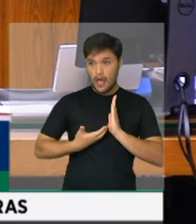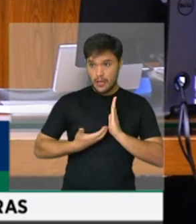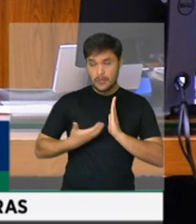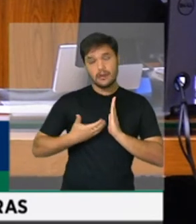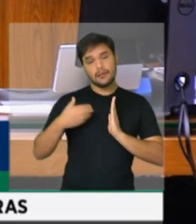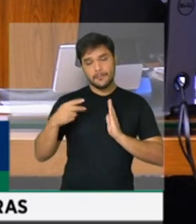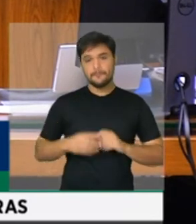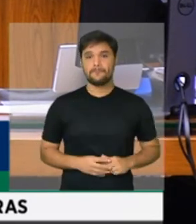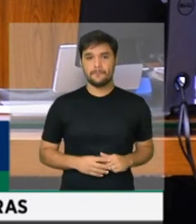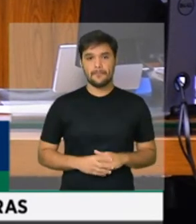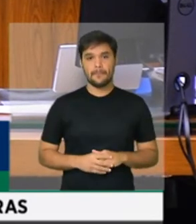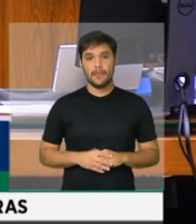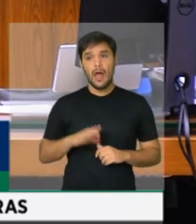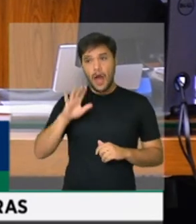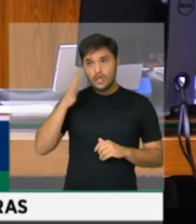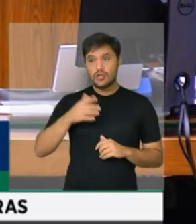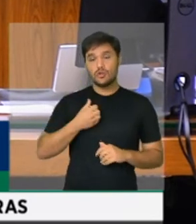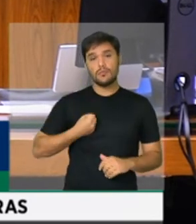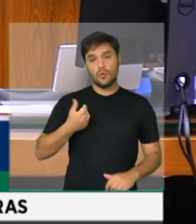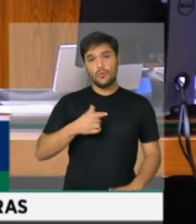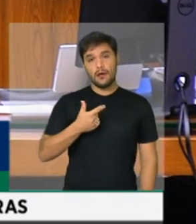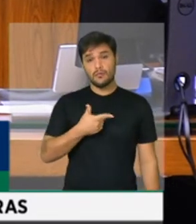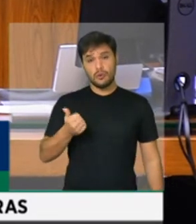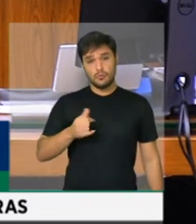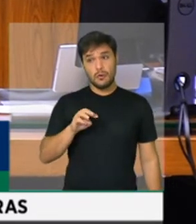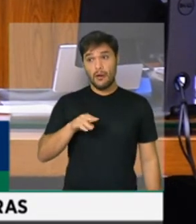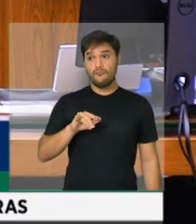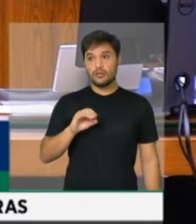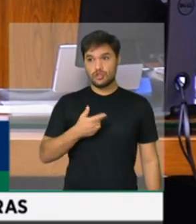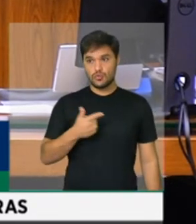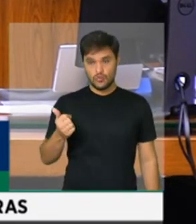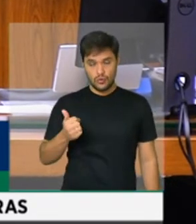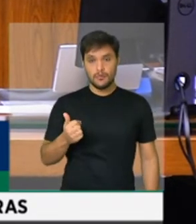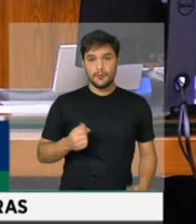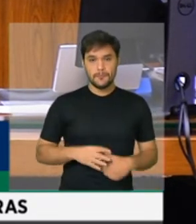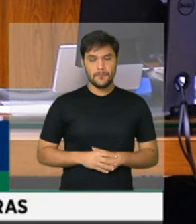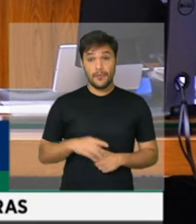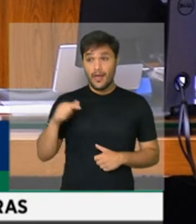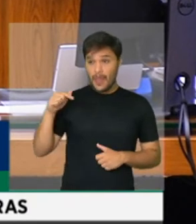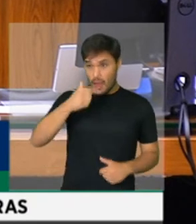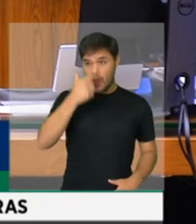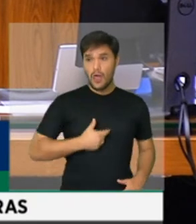ALTERAÇÕES PROCEDIDAS NO REGIMENTO INTERNO DA CÂMARA DOS DEPUTADOS RESOLUÇÃO N °. 21 DE 12 DE MAIO DE 21 ESTA PRESIDÊNCIA COMUNICA AO